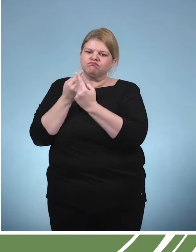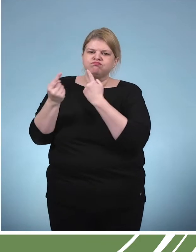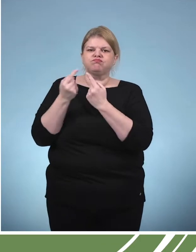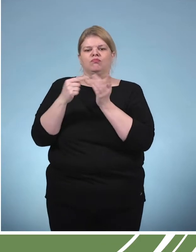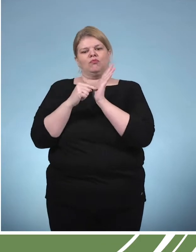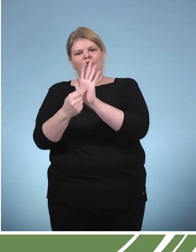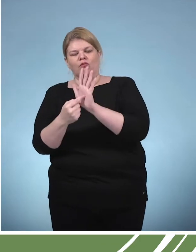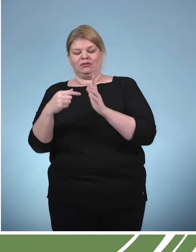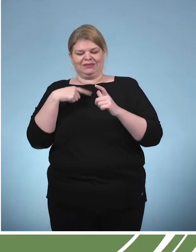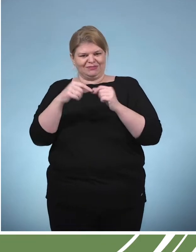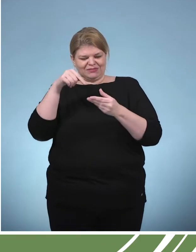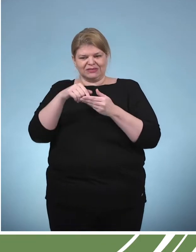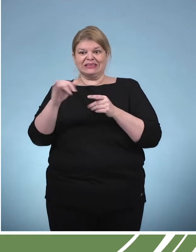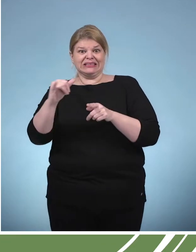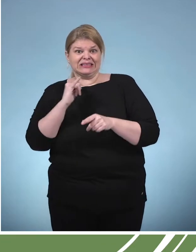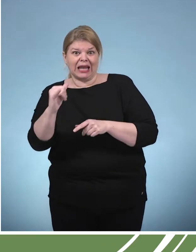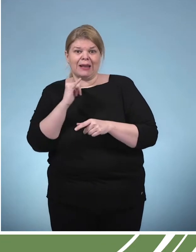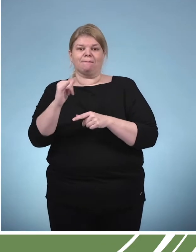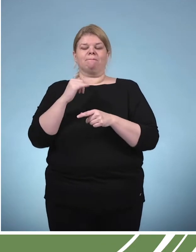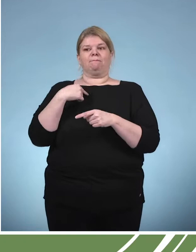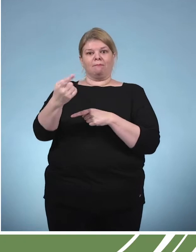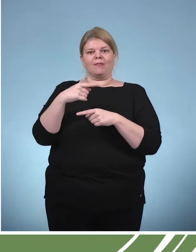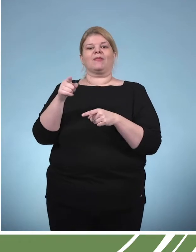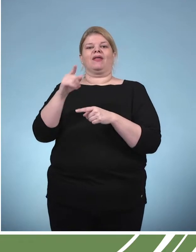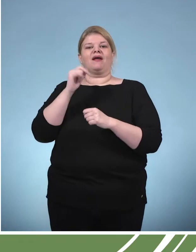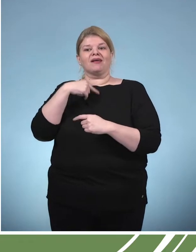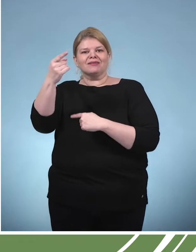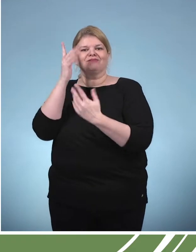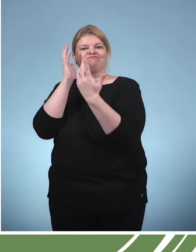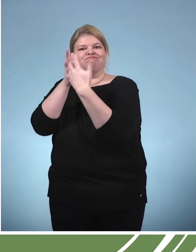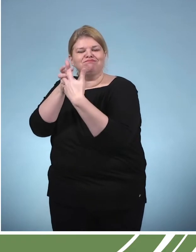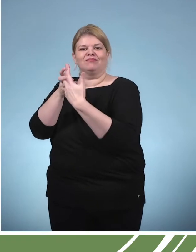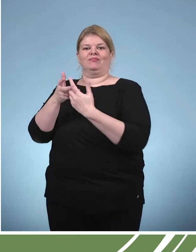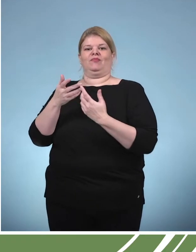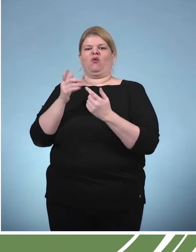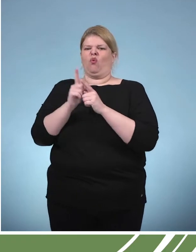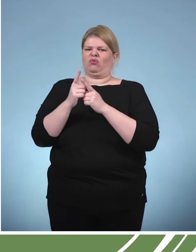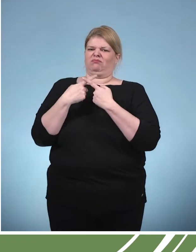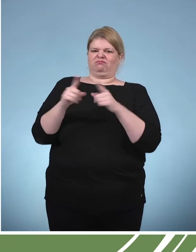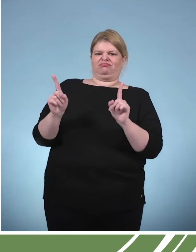Das wird ihnen auch dabei helfen, sich besser kennen zu lernen. Alle entscheiden selbst, was sie teilen wollen,